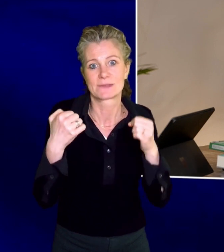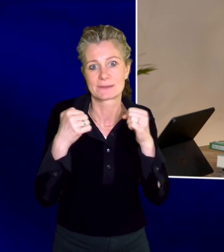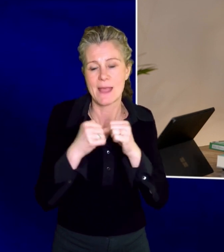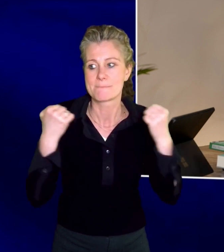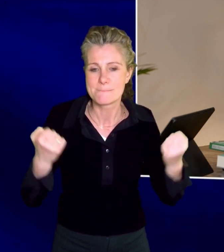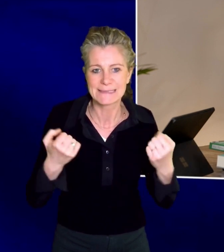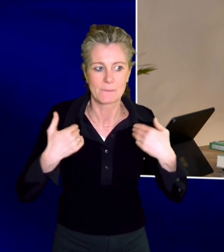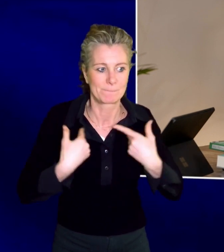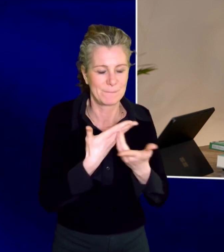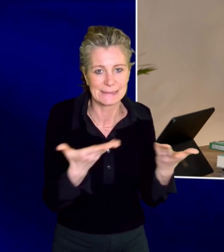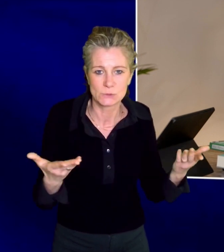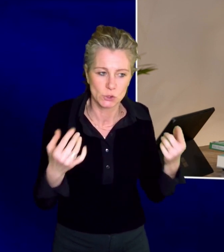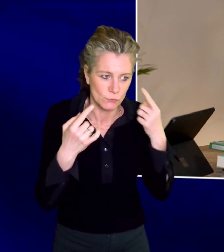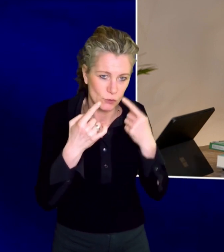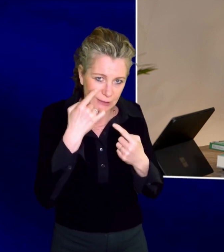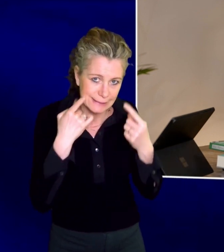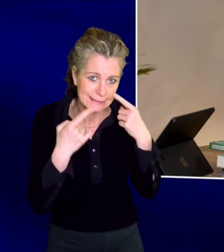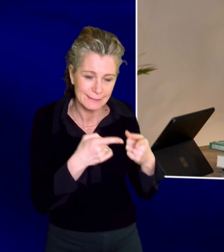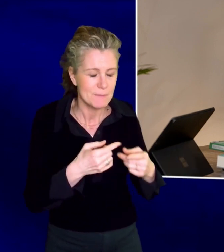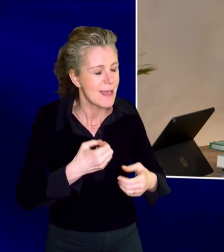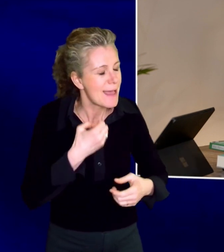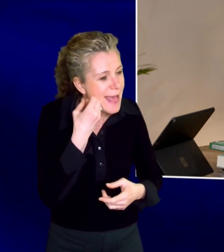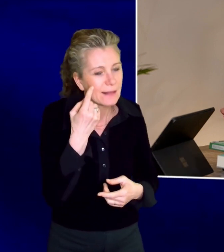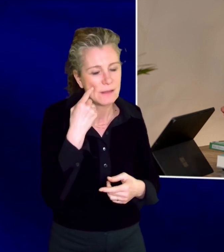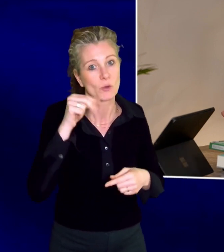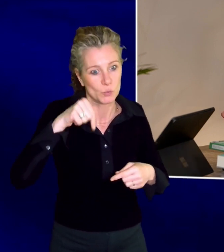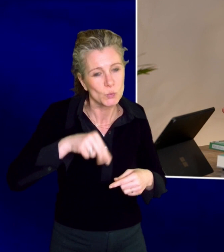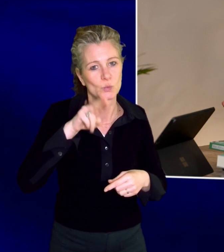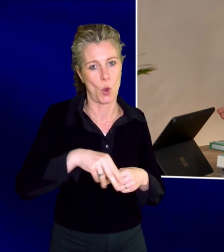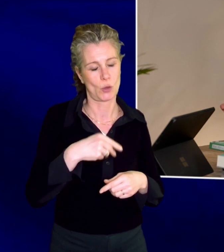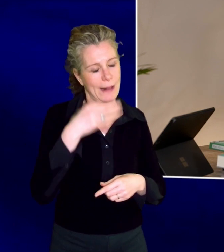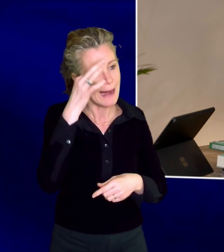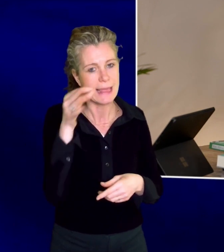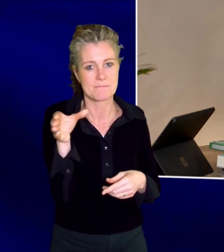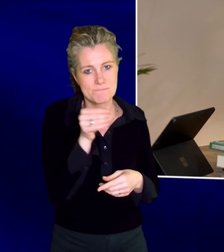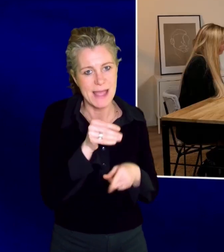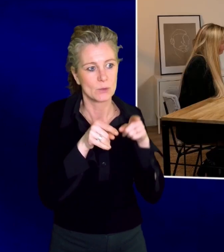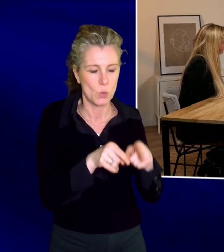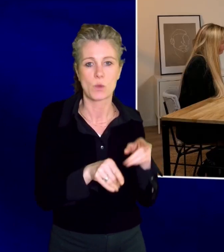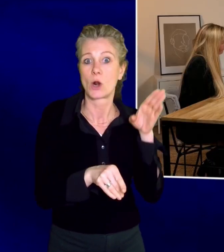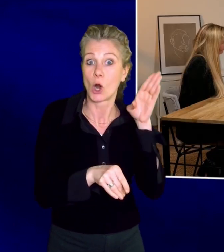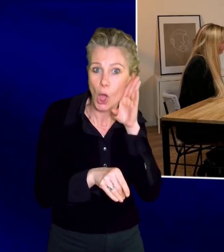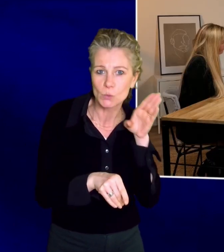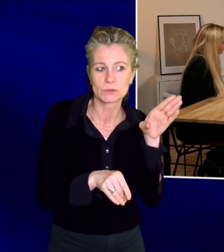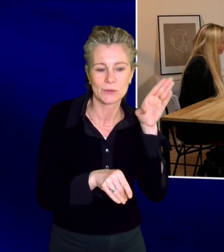Ik leer nog elke dag bij door te luisteren naar mensen. En als we goed naar jullie luisteren...